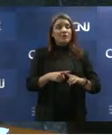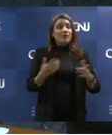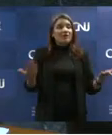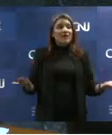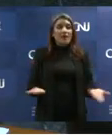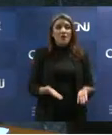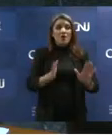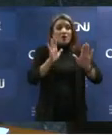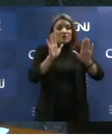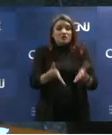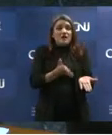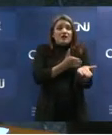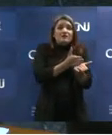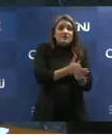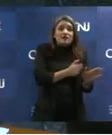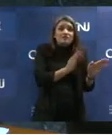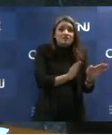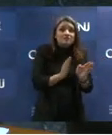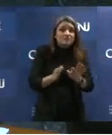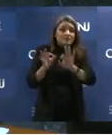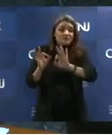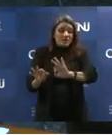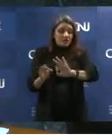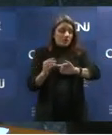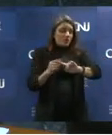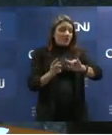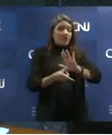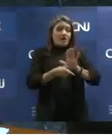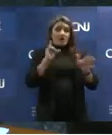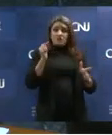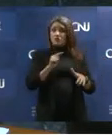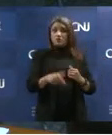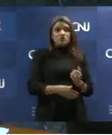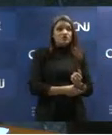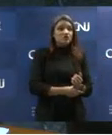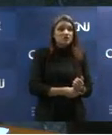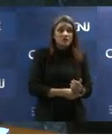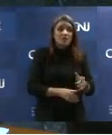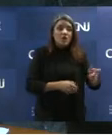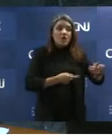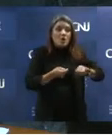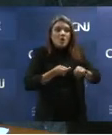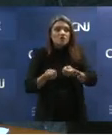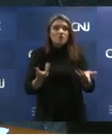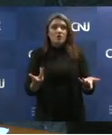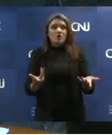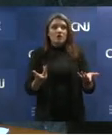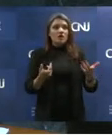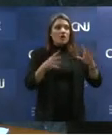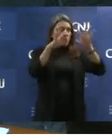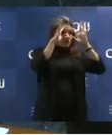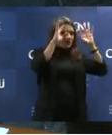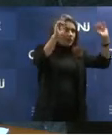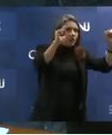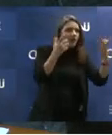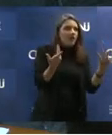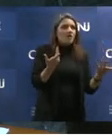um descontrole total que envolvia não só o juiz, mas o próprio tribunal no acompanhamento de uma vara tão importante.